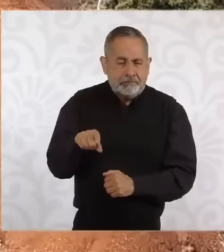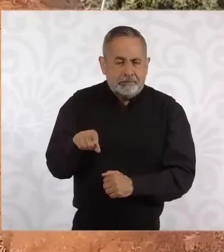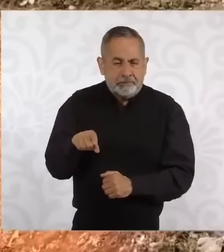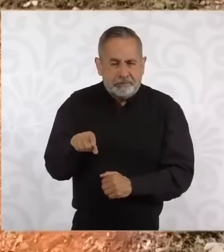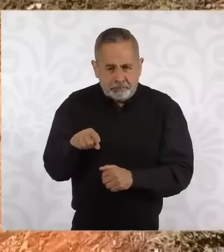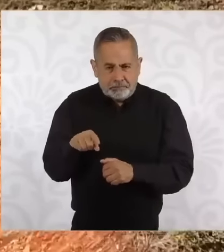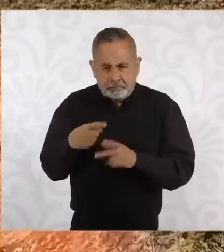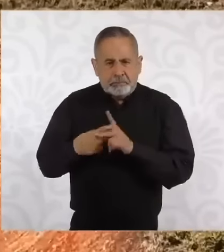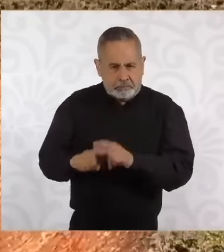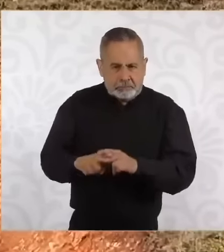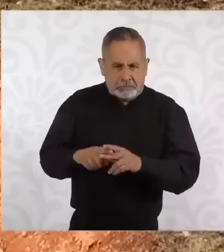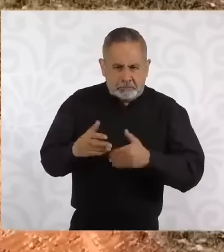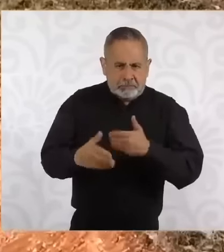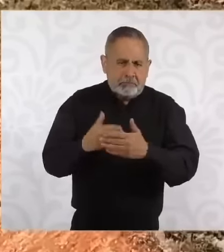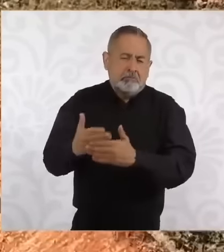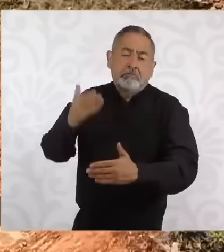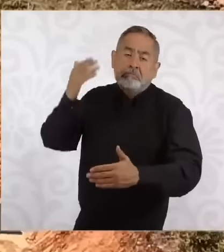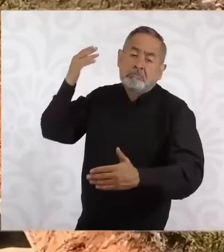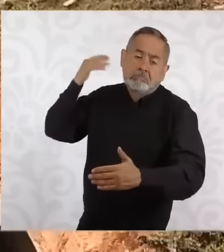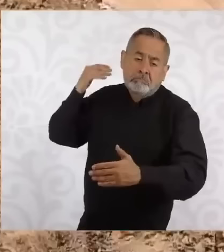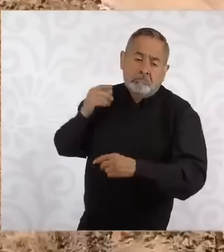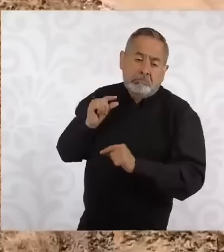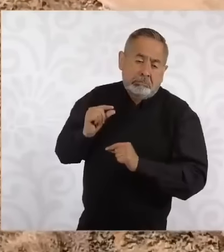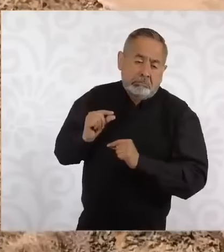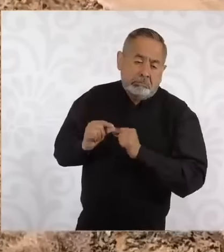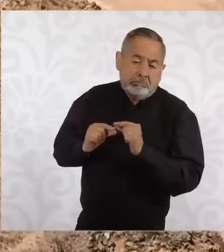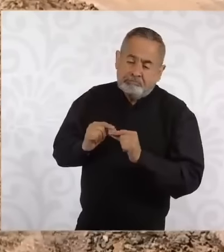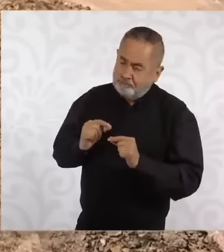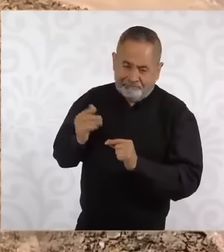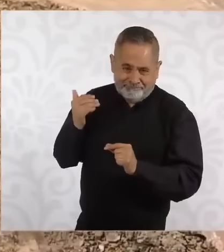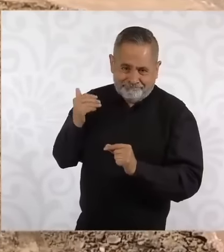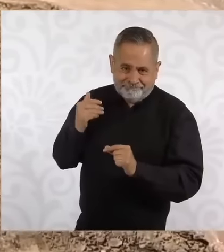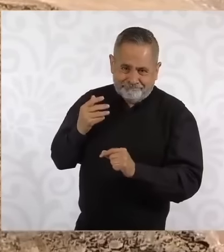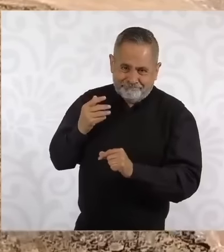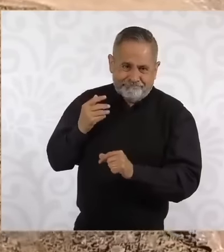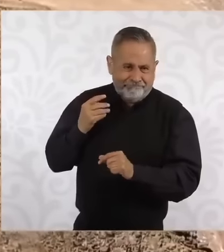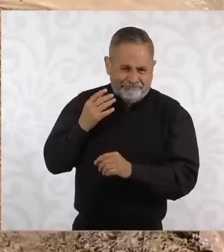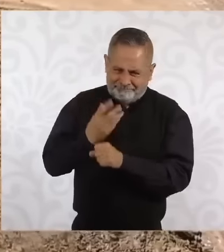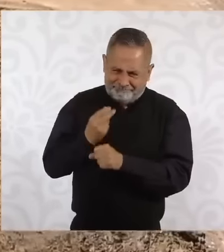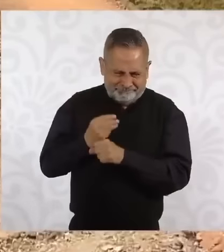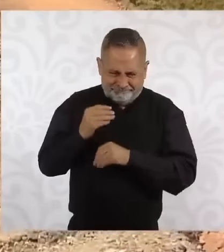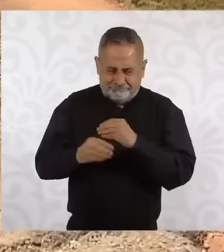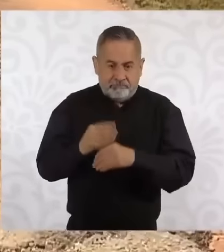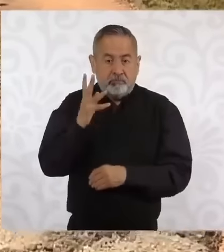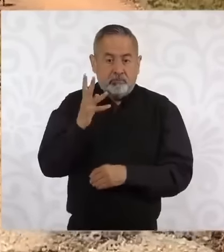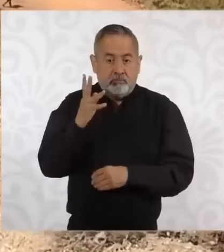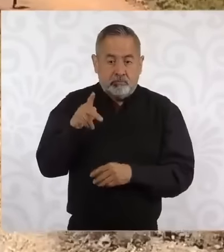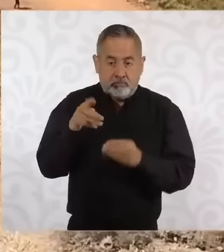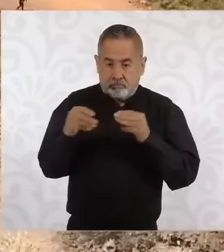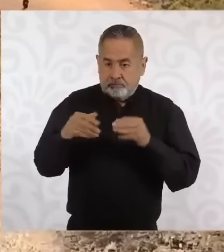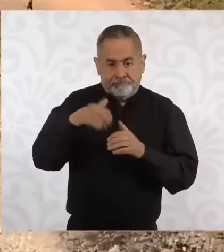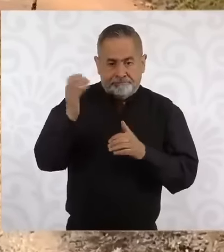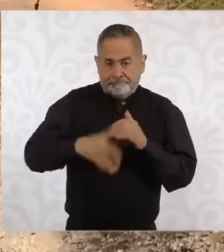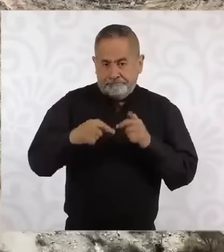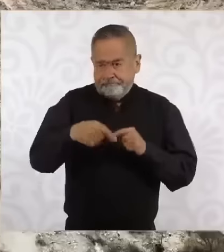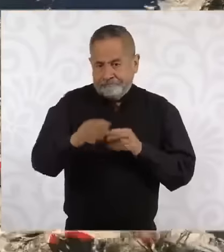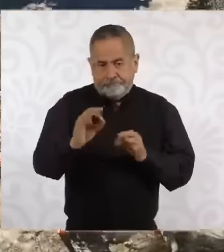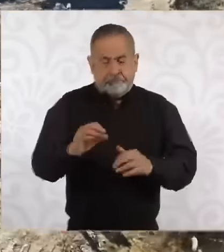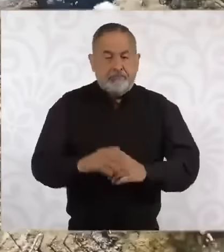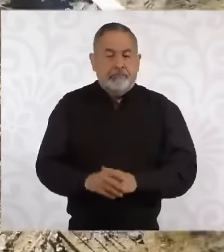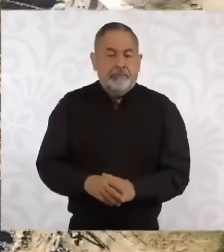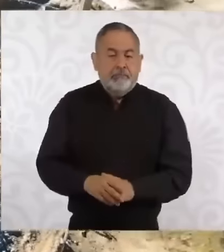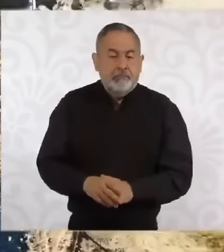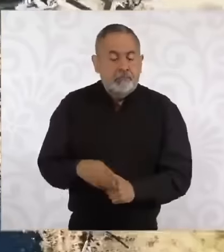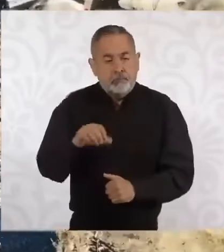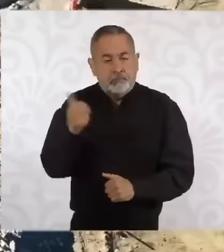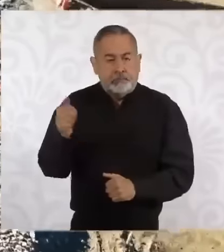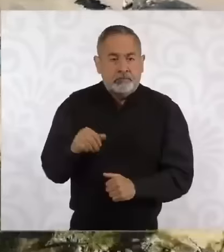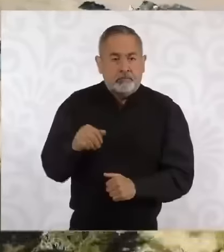embargo viene de hace años y eh ya llevamos 4 km concluidos. La siguiente eh La Pitalla Libramiento